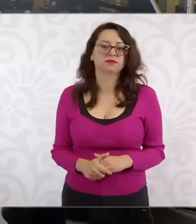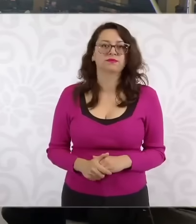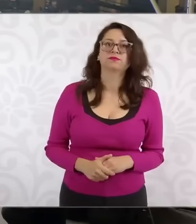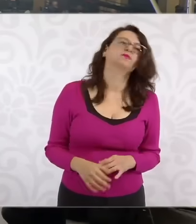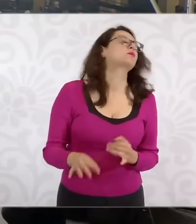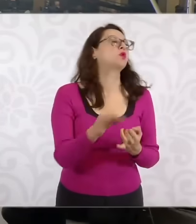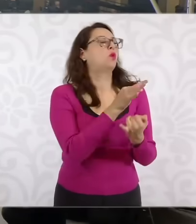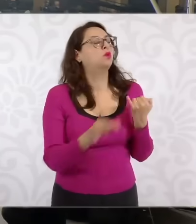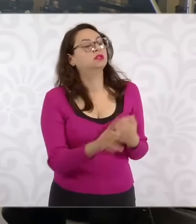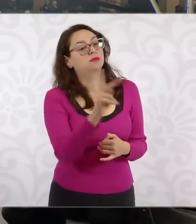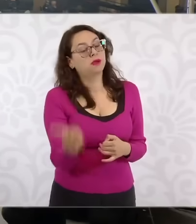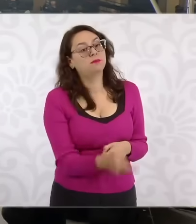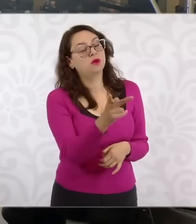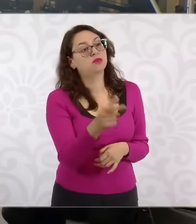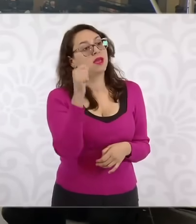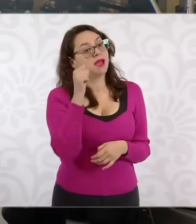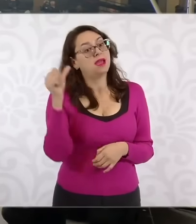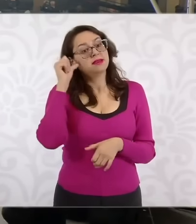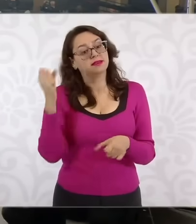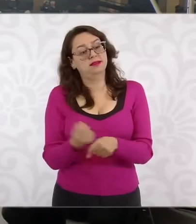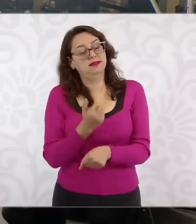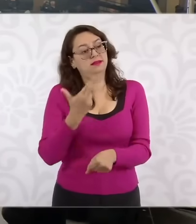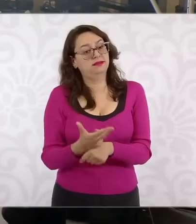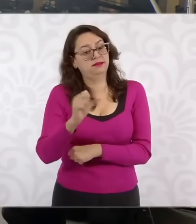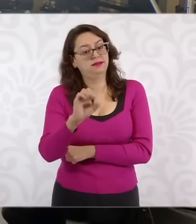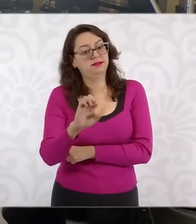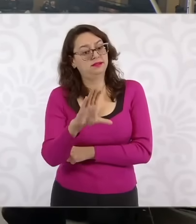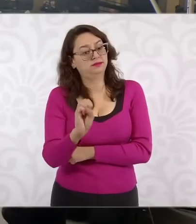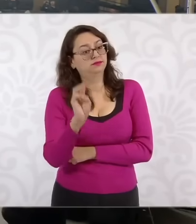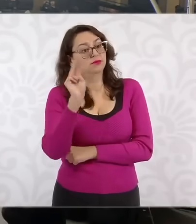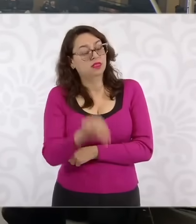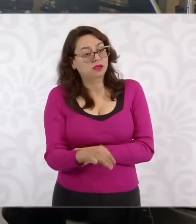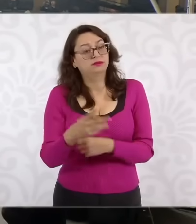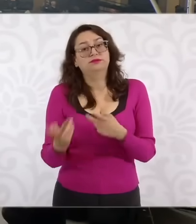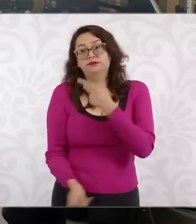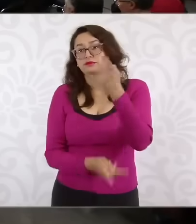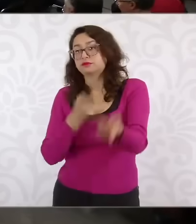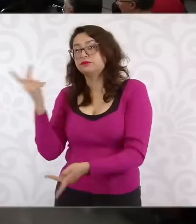los resultados de las consultas a propósito de la próxima revisión del Tratado de Libre Comercio.